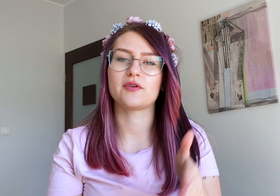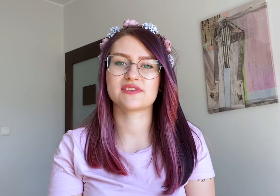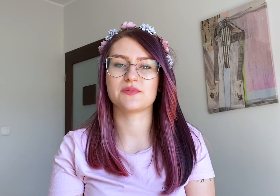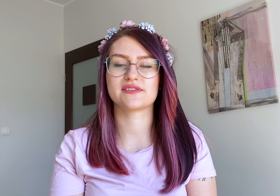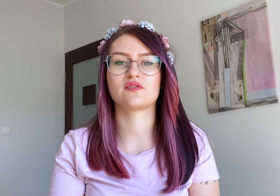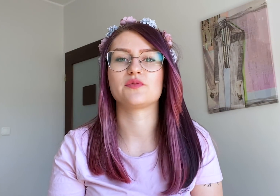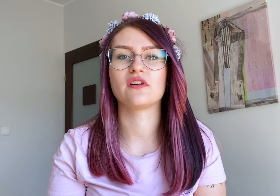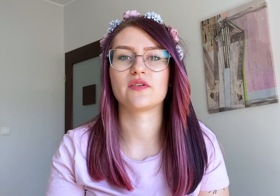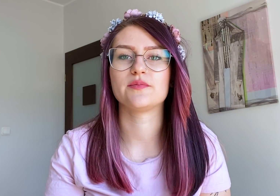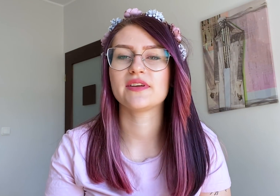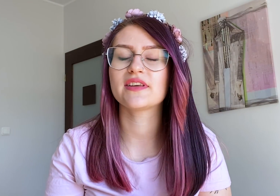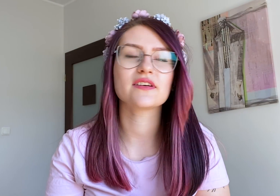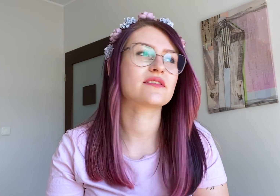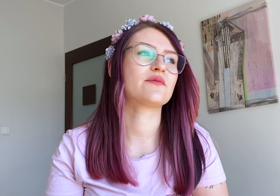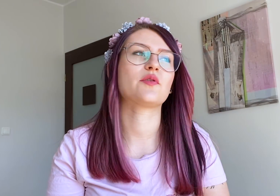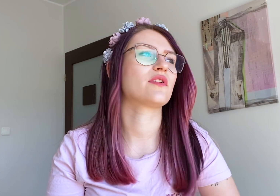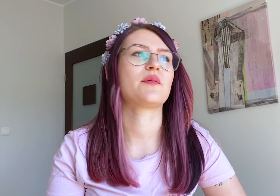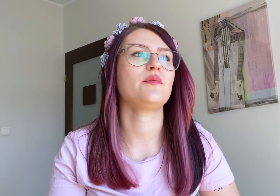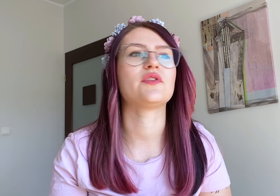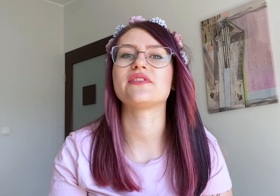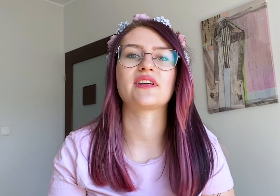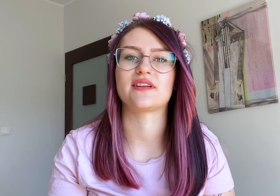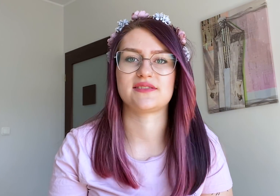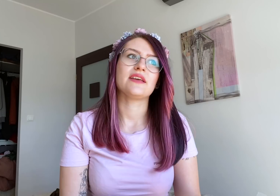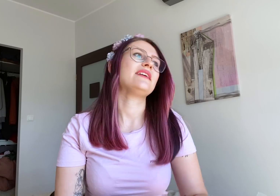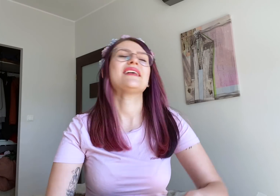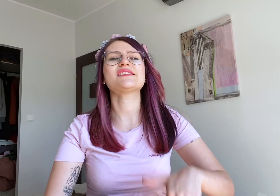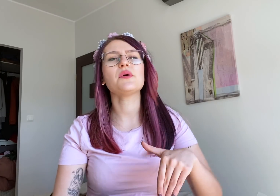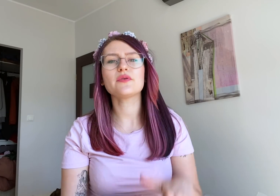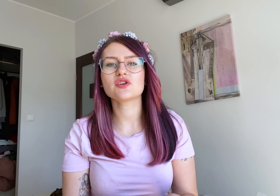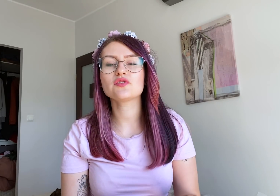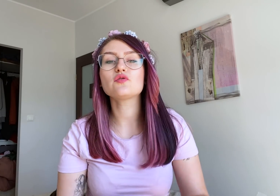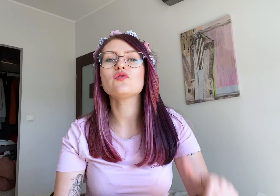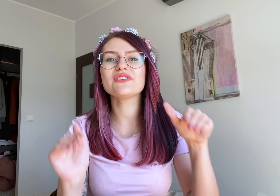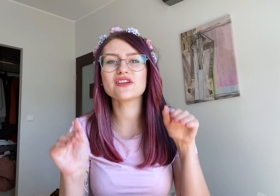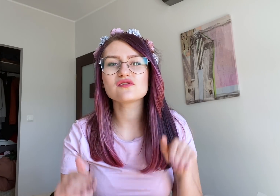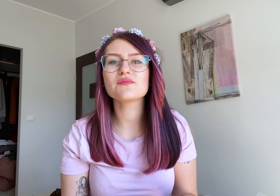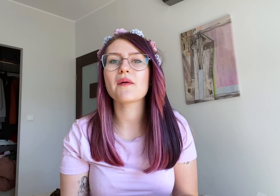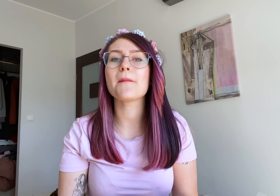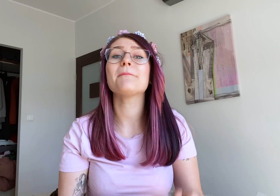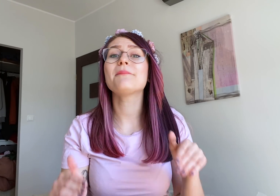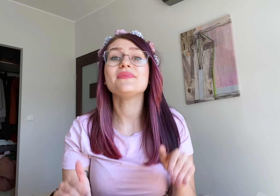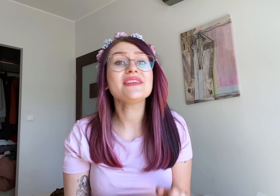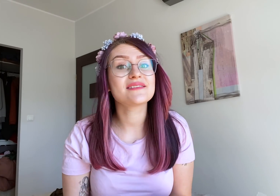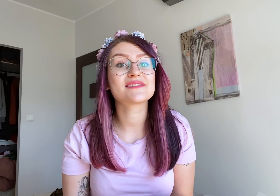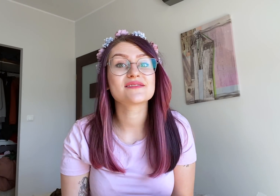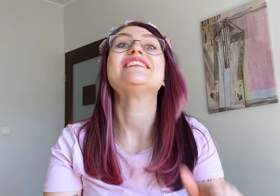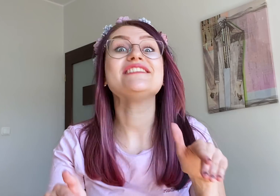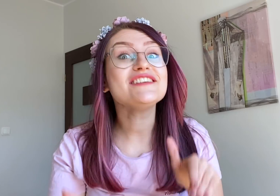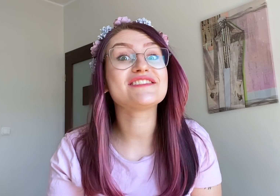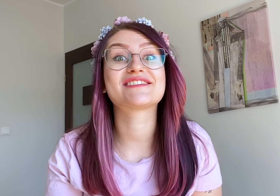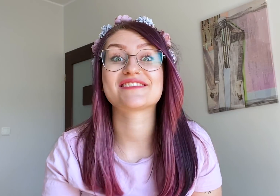w polskim języku migowym, jakie w ogóle były w internecie. I na samym początku nie rozumiałam nic. Nic.